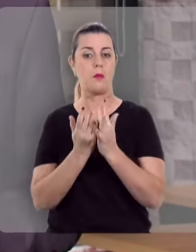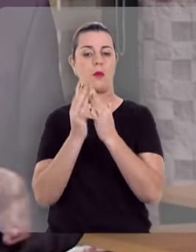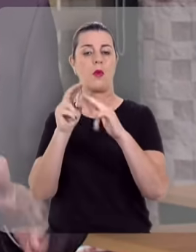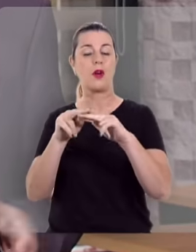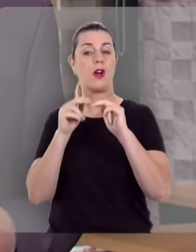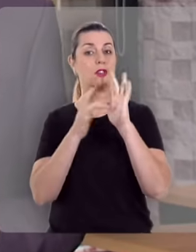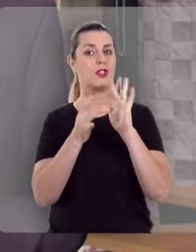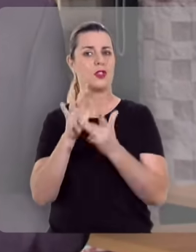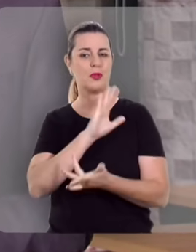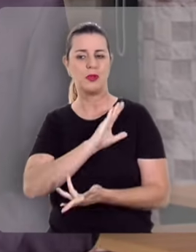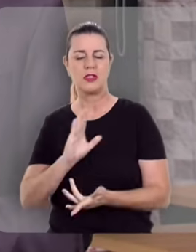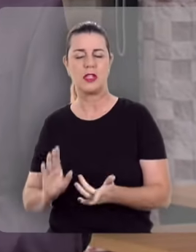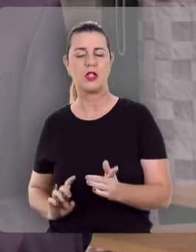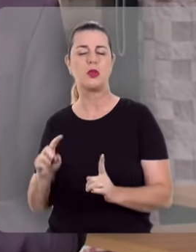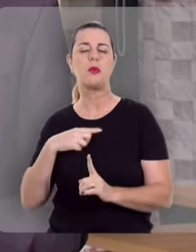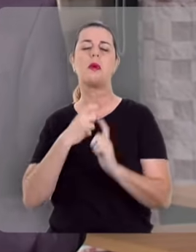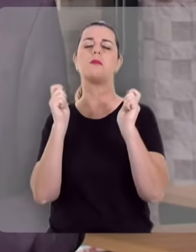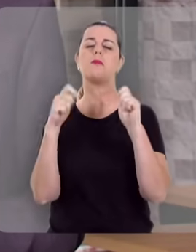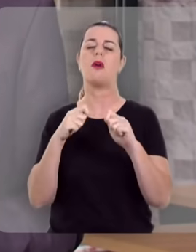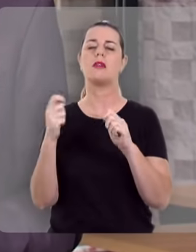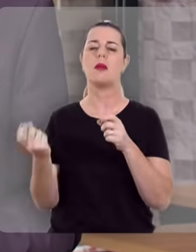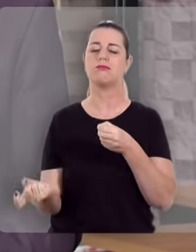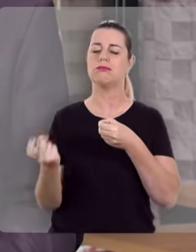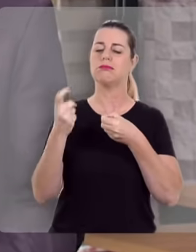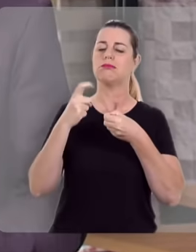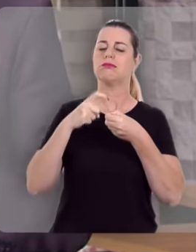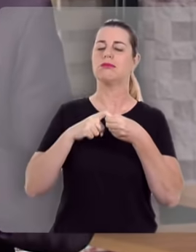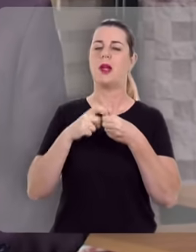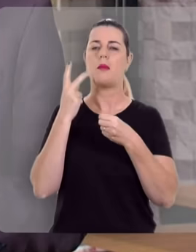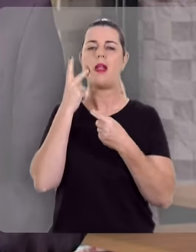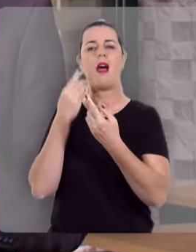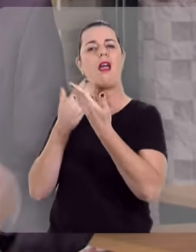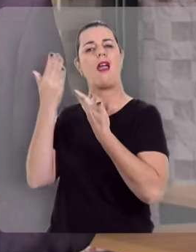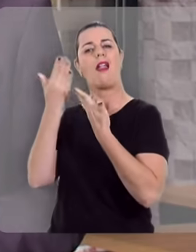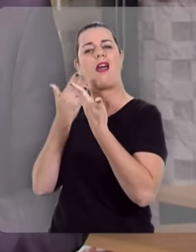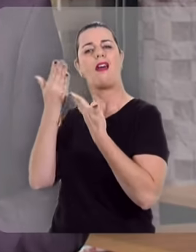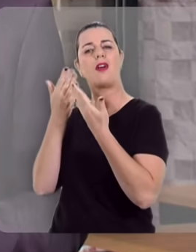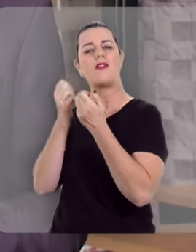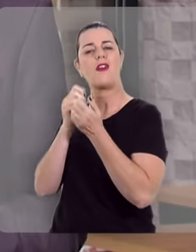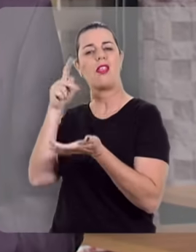por intermédio de Cristo Jesus nós podemos ser trazidos de volta para um relacionamento